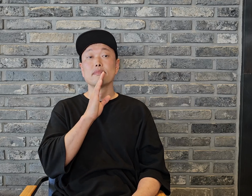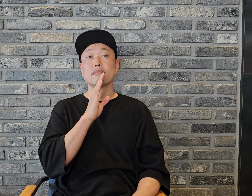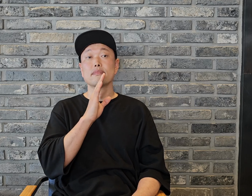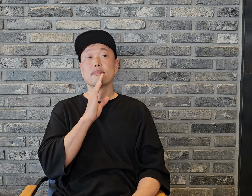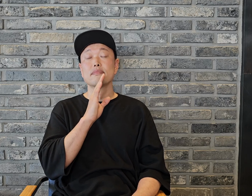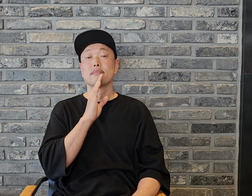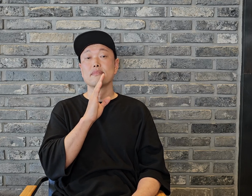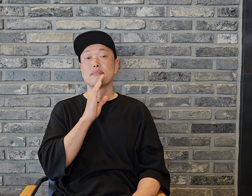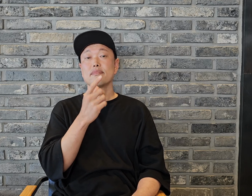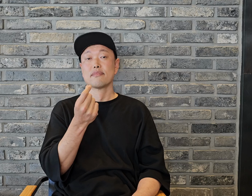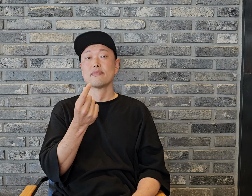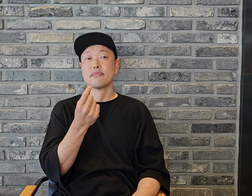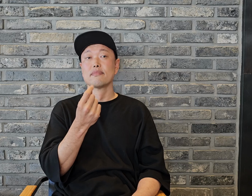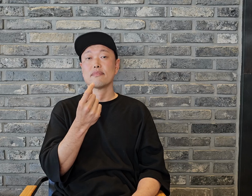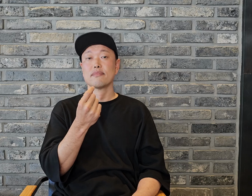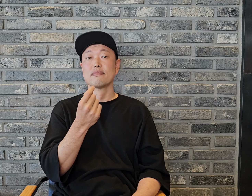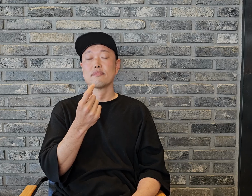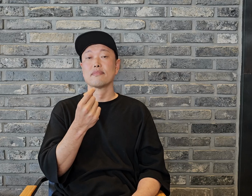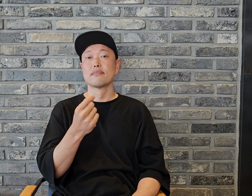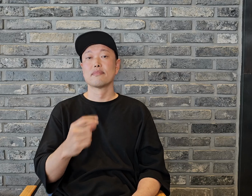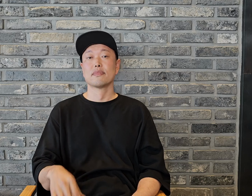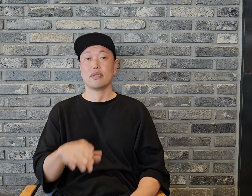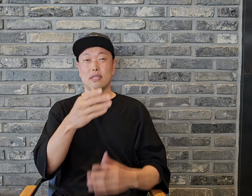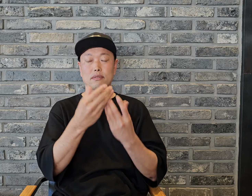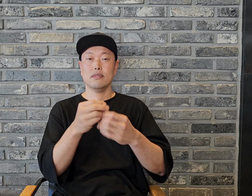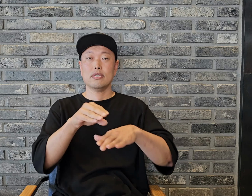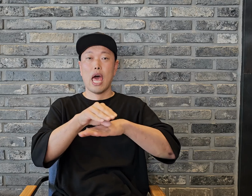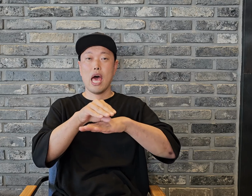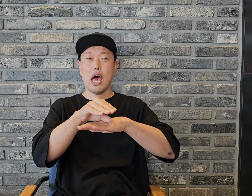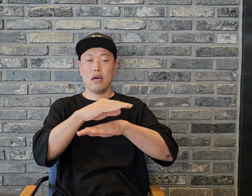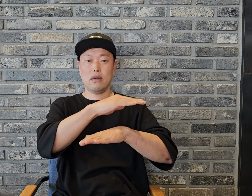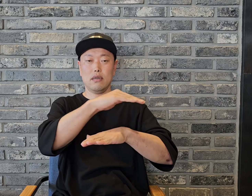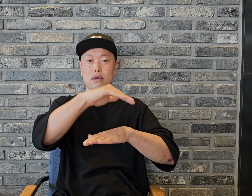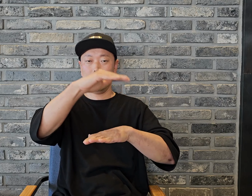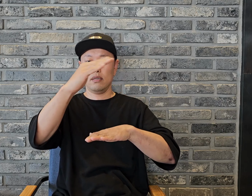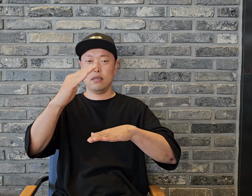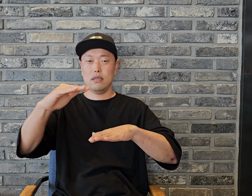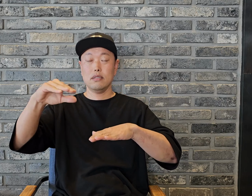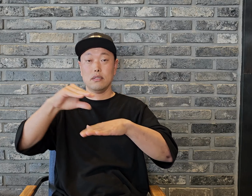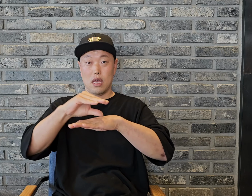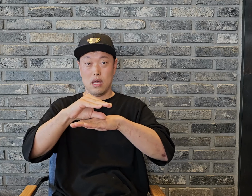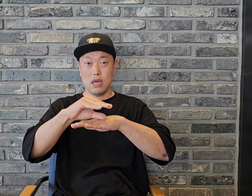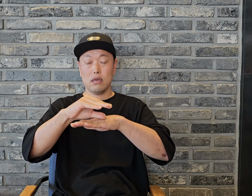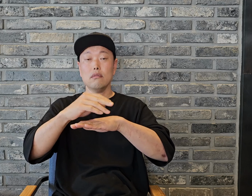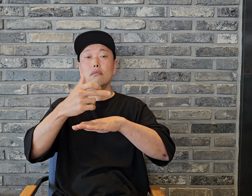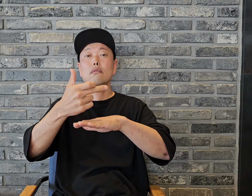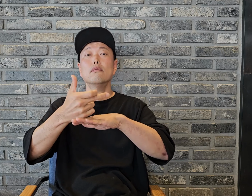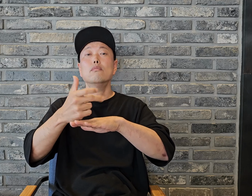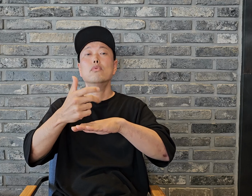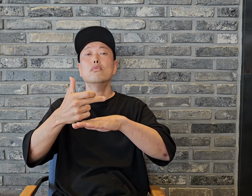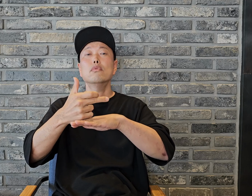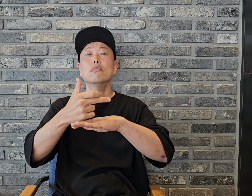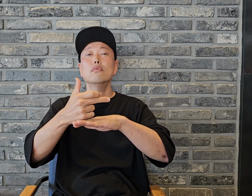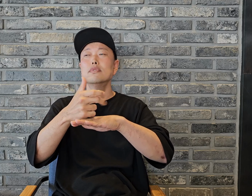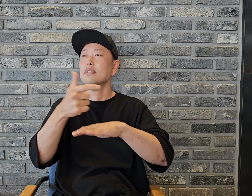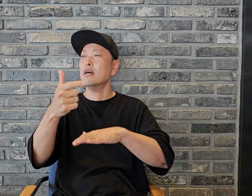Así es, lo entendiste bien. Usemos un automóvil como ejemplo. La forma del coche es así. ¿Qué es esto?